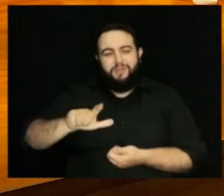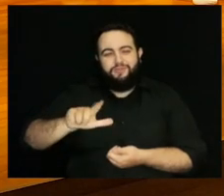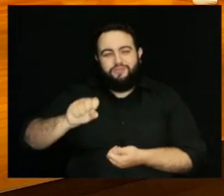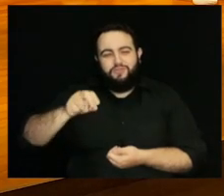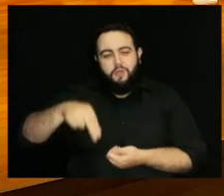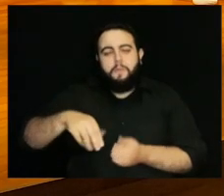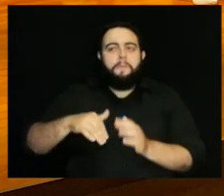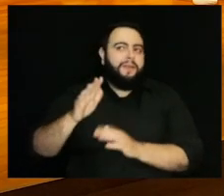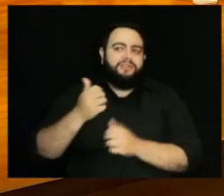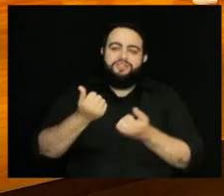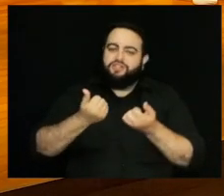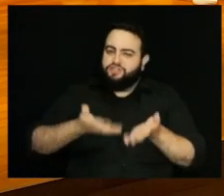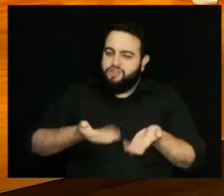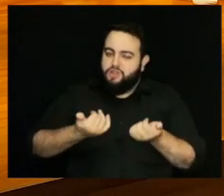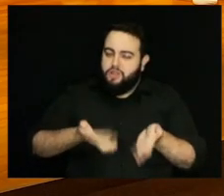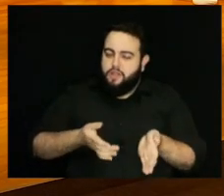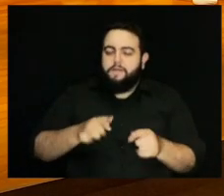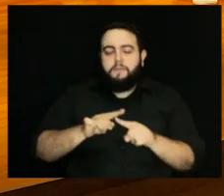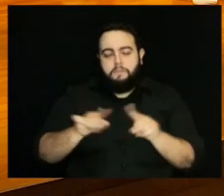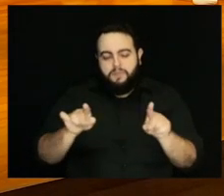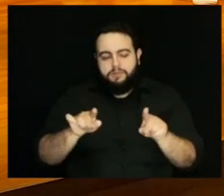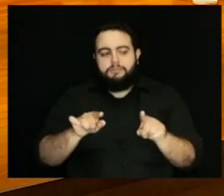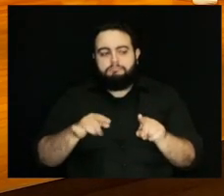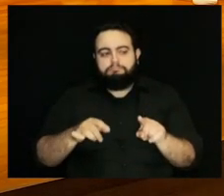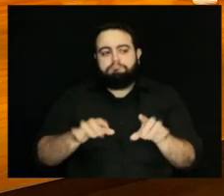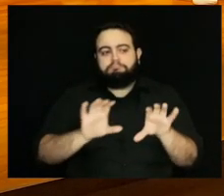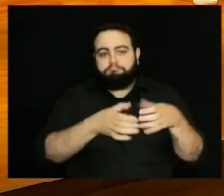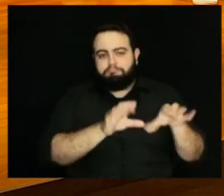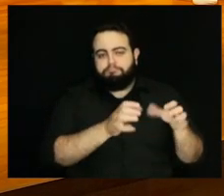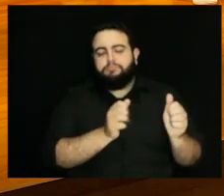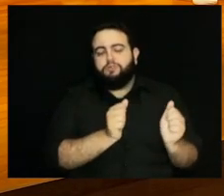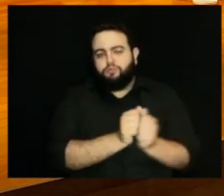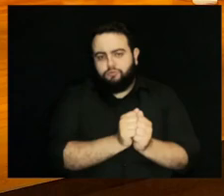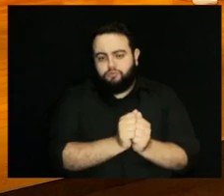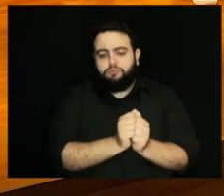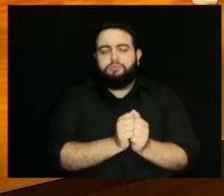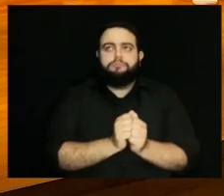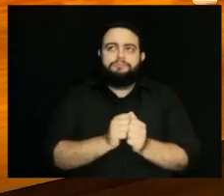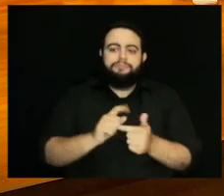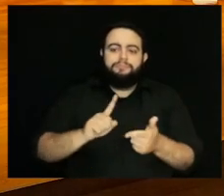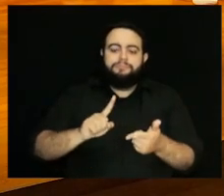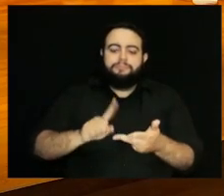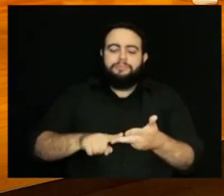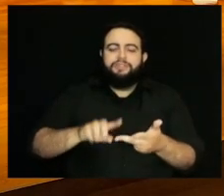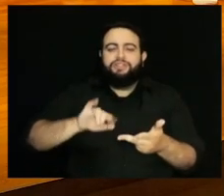mas chegou a conviver com essa turma, o Jerônimo Jardim, que morreu há pouco e conviveu bastante com